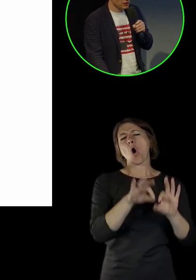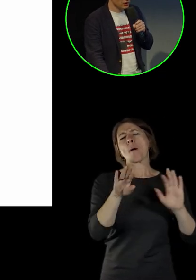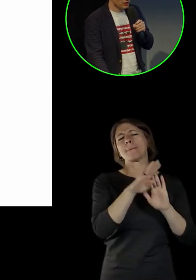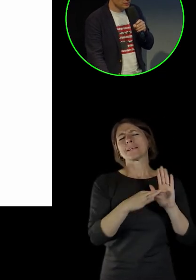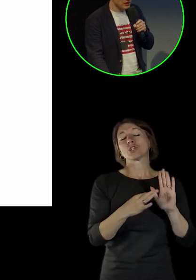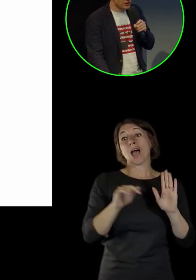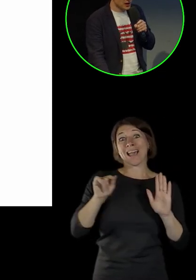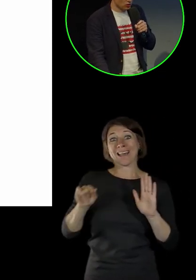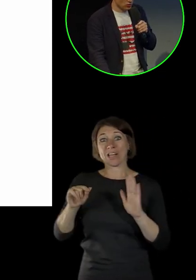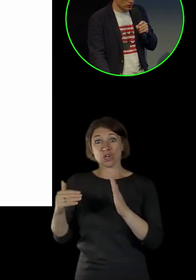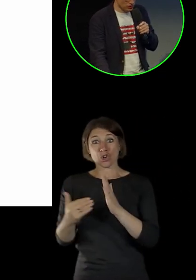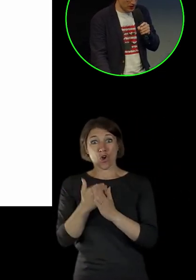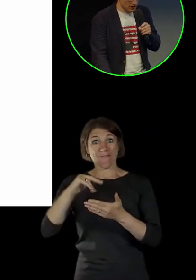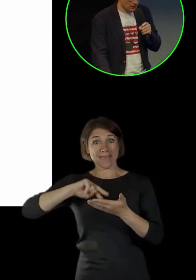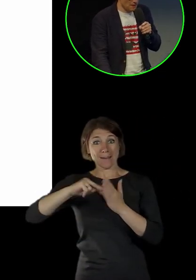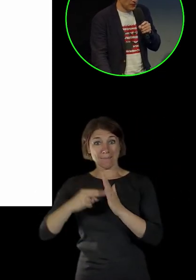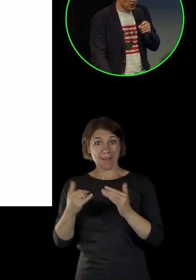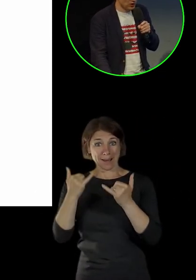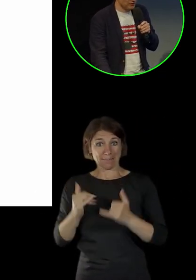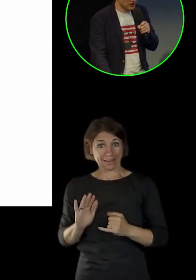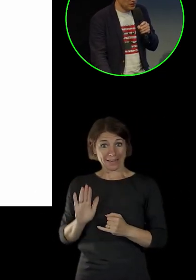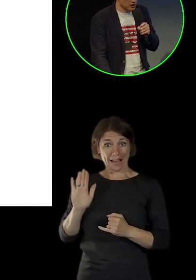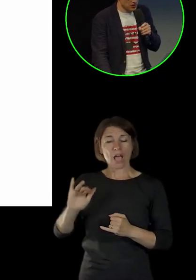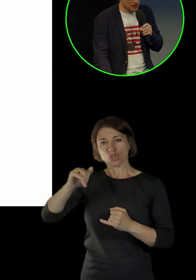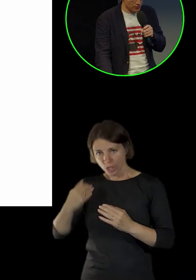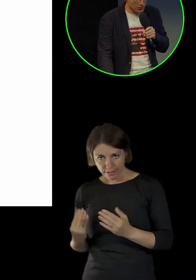ještě specifické hodnoty území. Toto je definice z Pražských stavebních